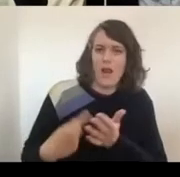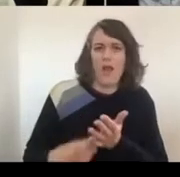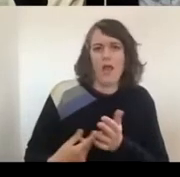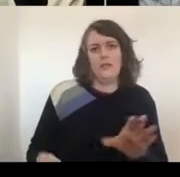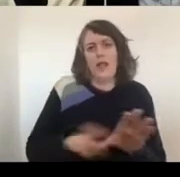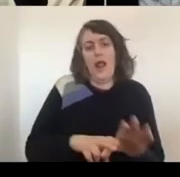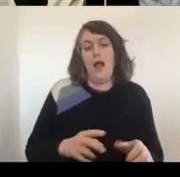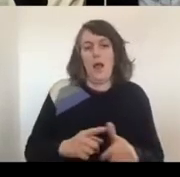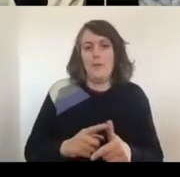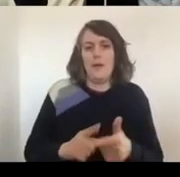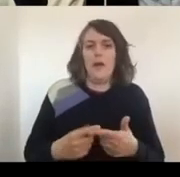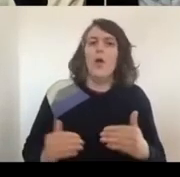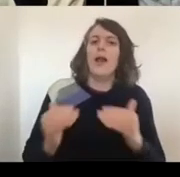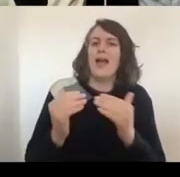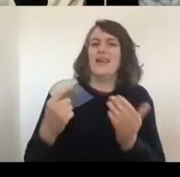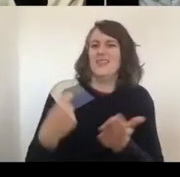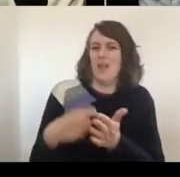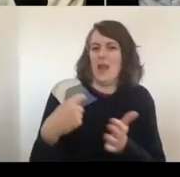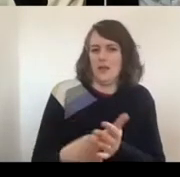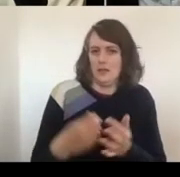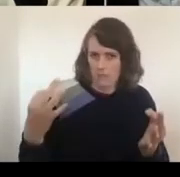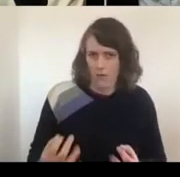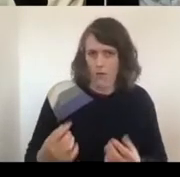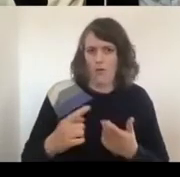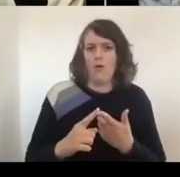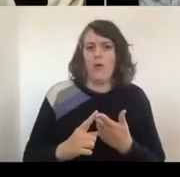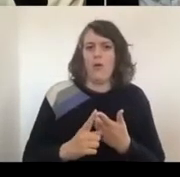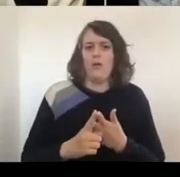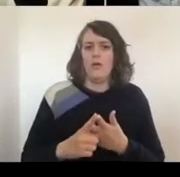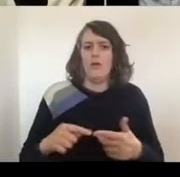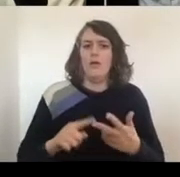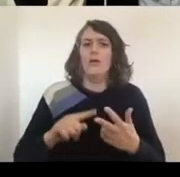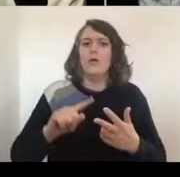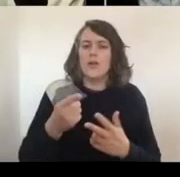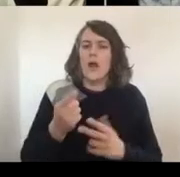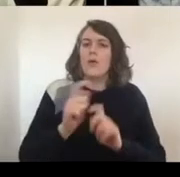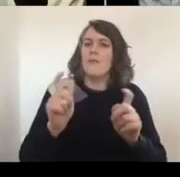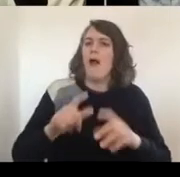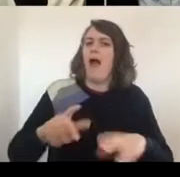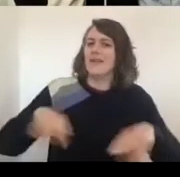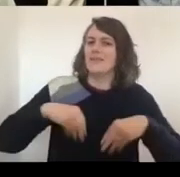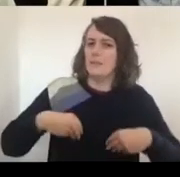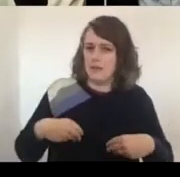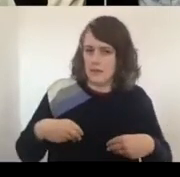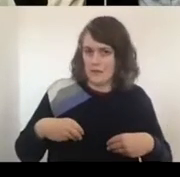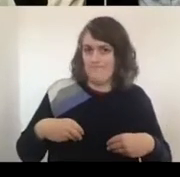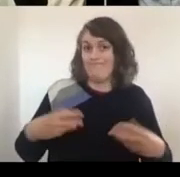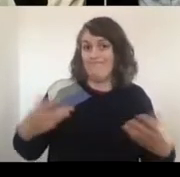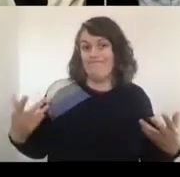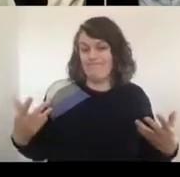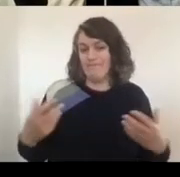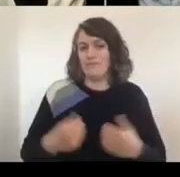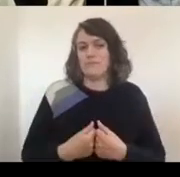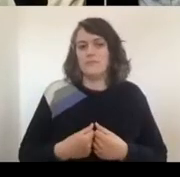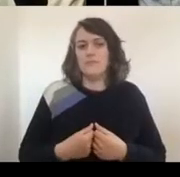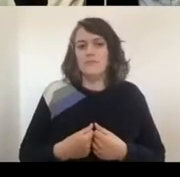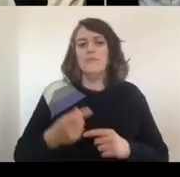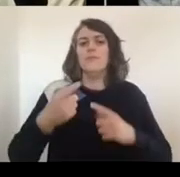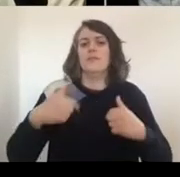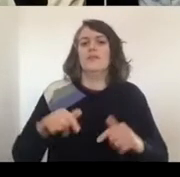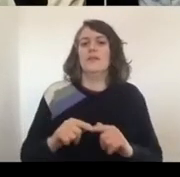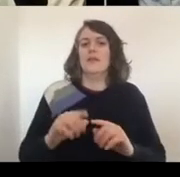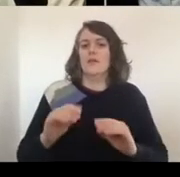den wir da gerne erwähnen, ist die "Akzeptanz". Wir nehmen diesen Begriff zum Unterschied